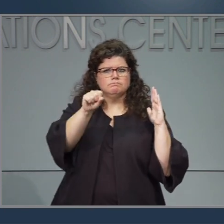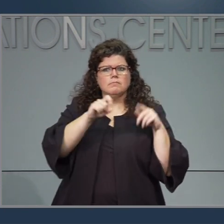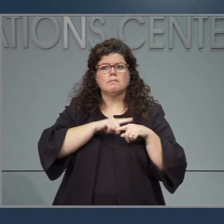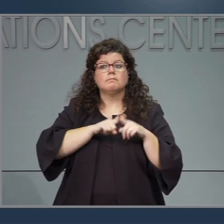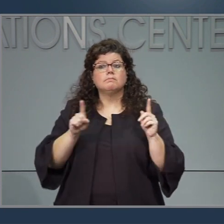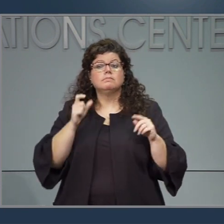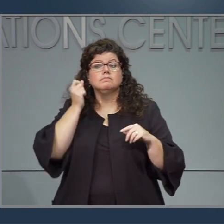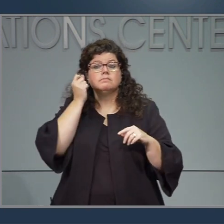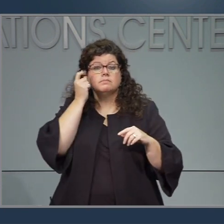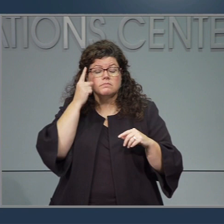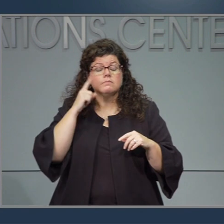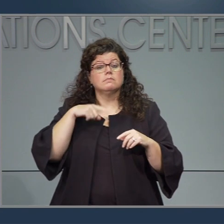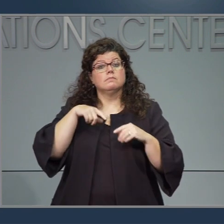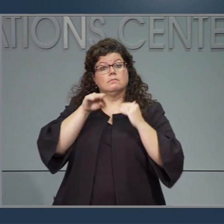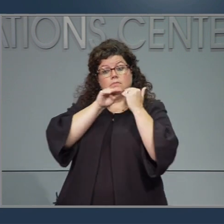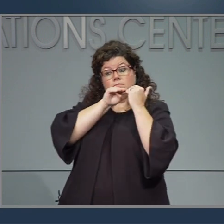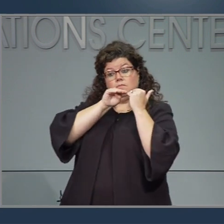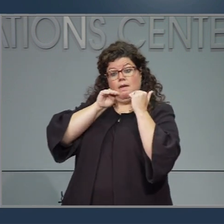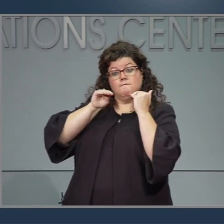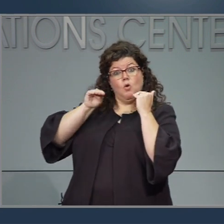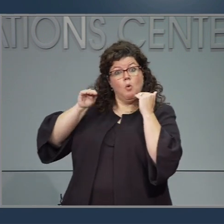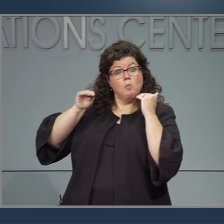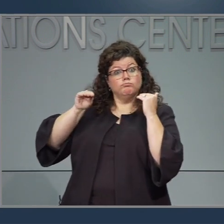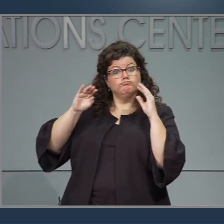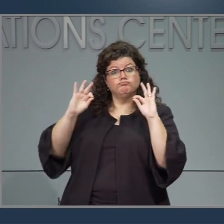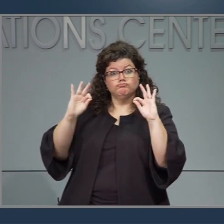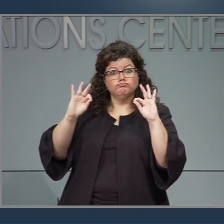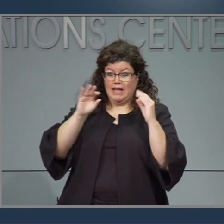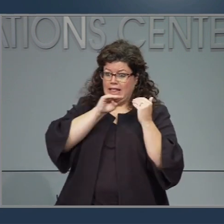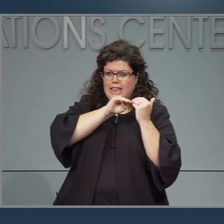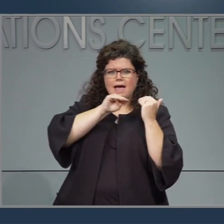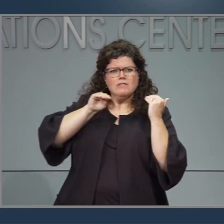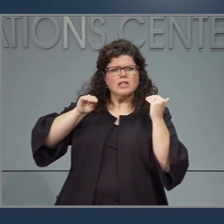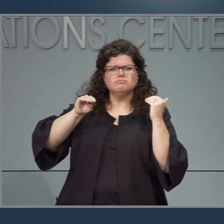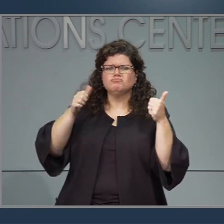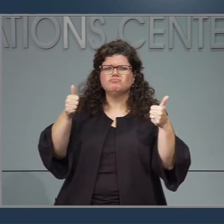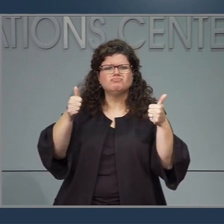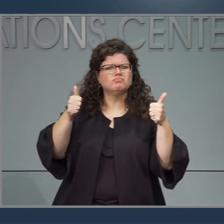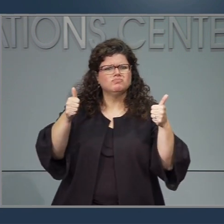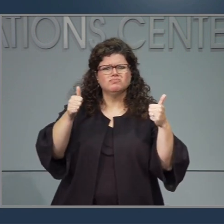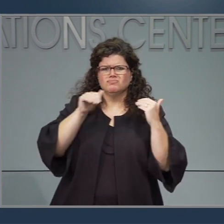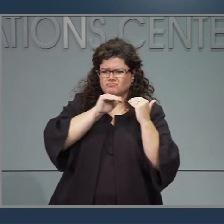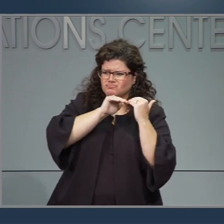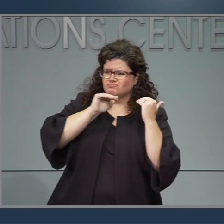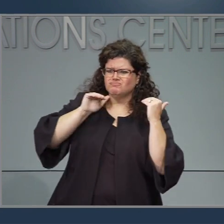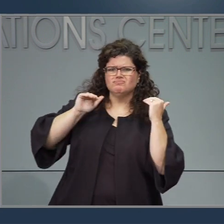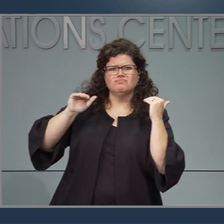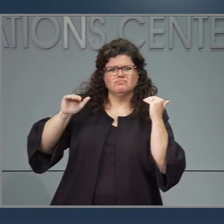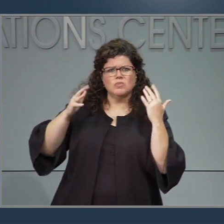pero pueden ver que la niña amarilla se de nuestros que están hibernado y aún cuando el general a nivel enciende esta